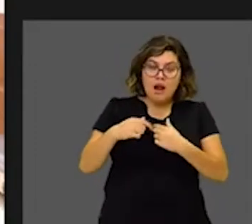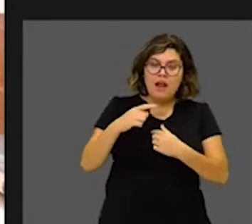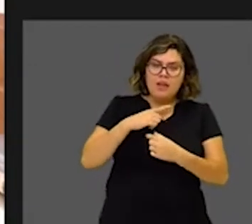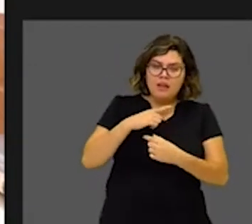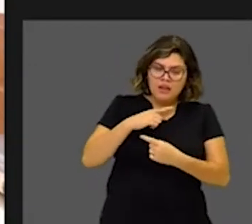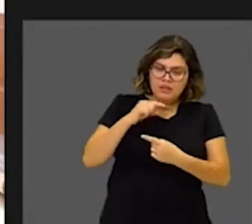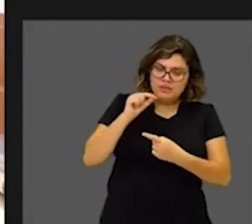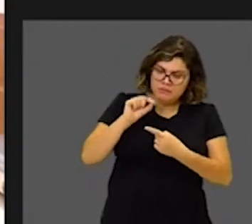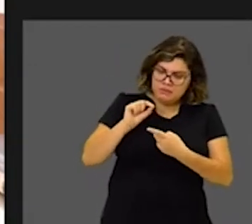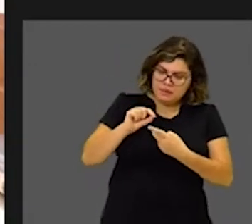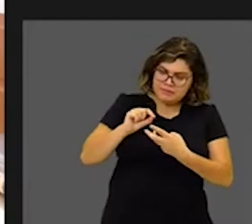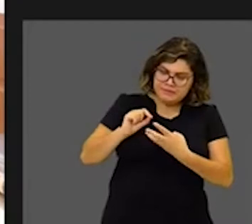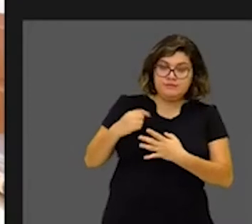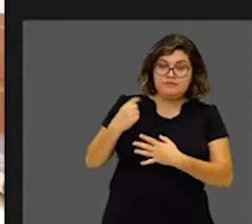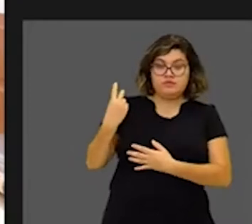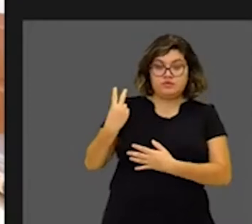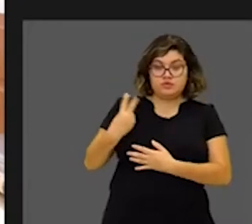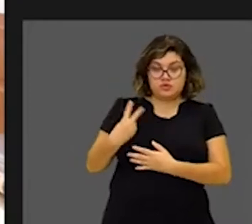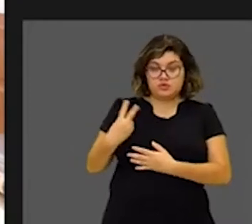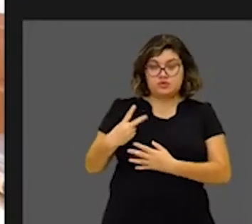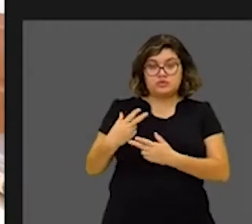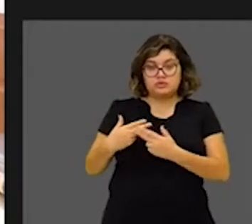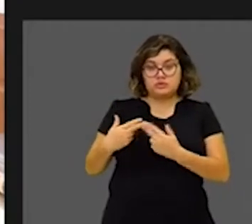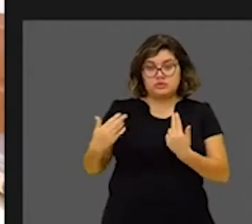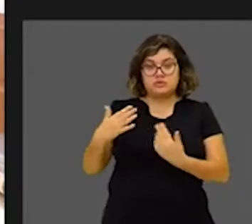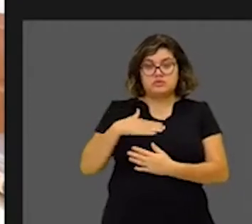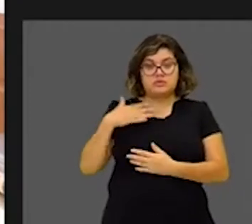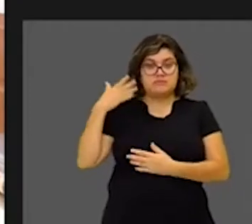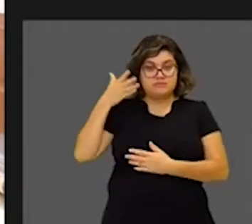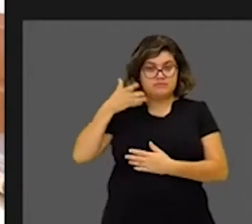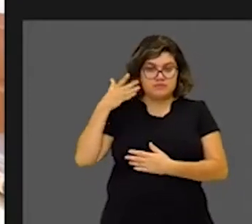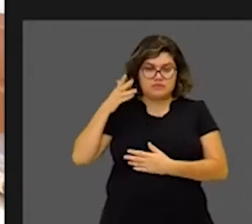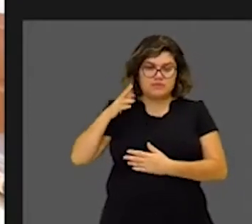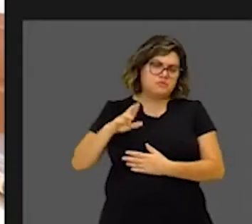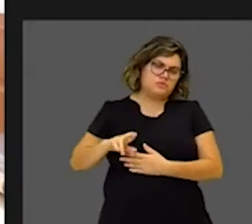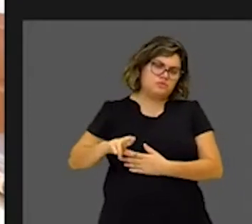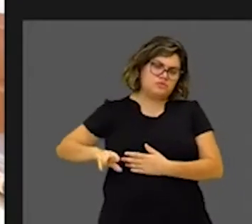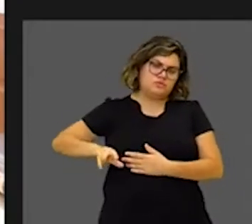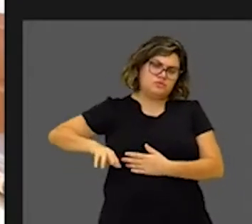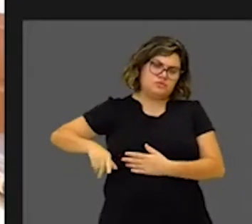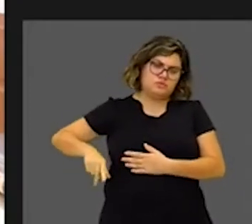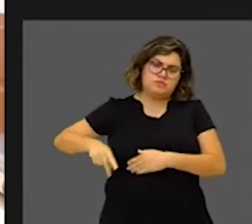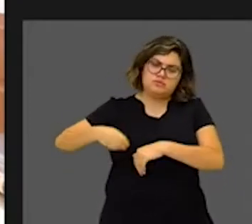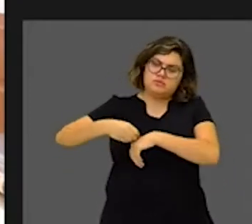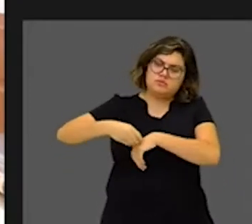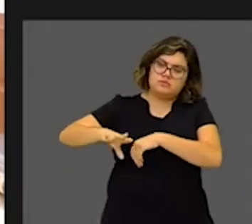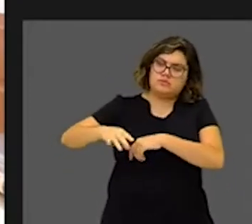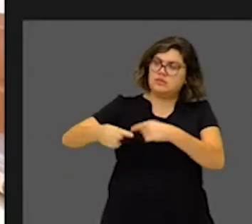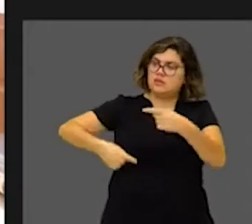duas questões e da minha fala ainda não são as questões endereçadas ao debate que eu gostaria